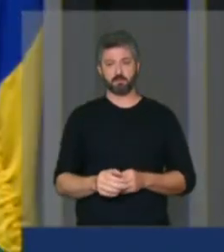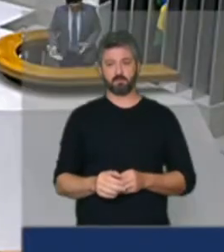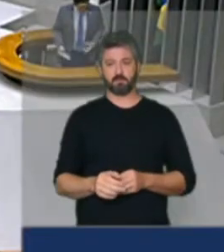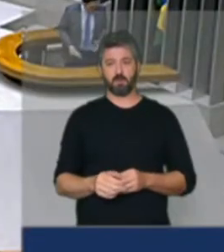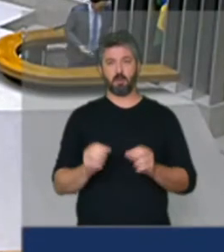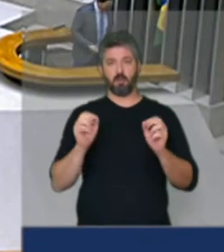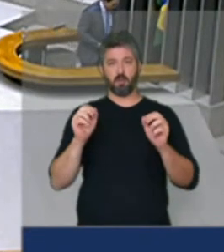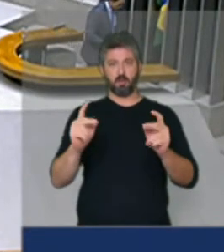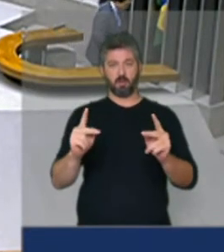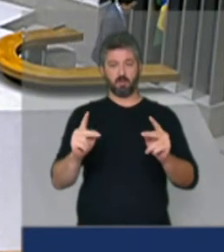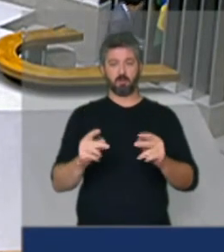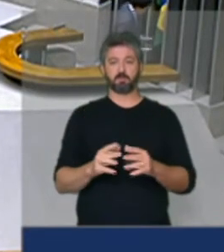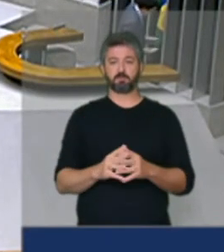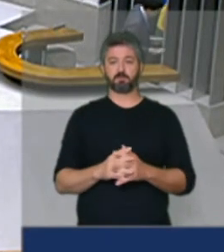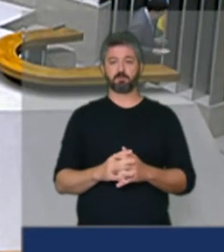OK, DEPUTADO CASSIO ANDRADE,